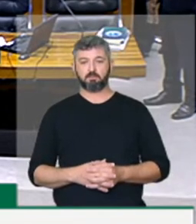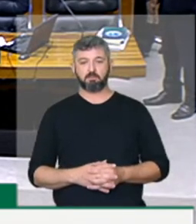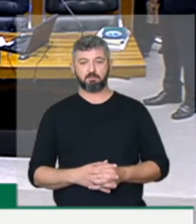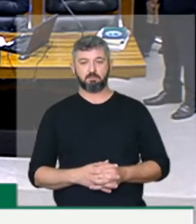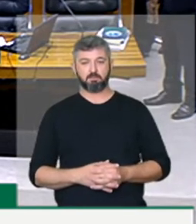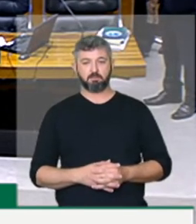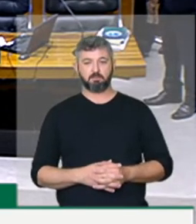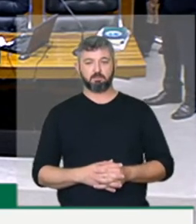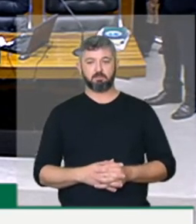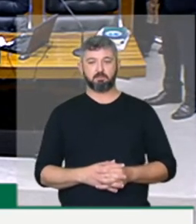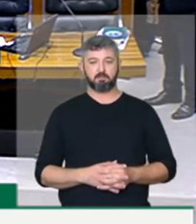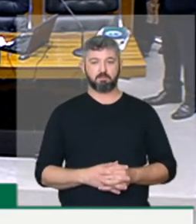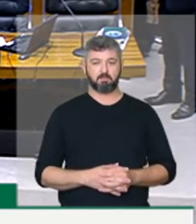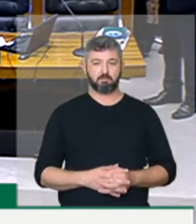DIAS. -- [MÁRCIO SALEMA]: